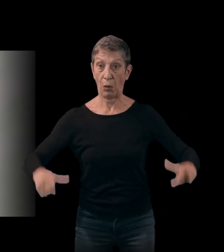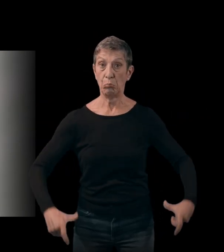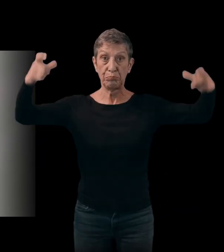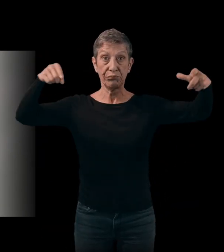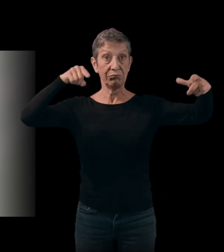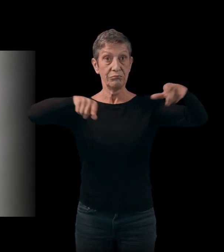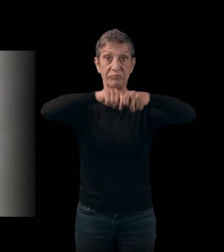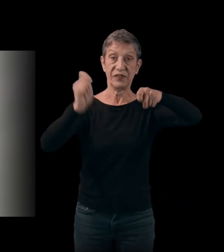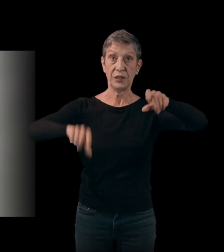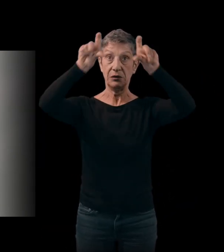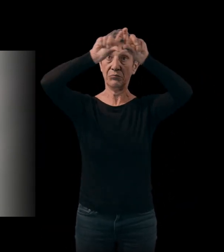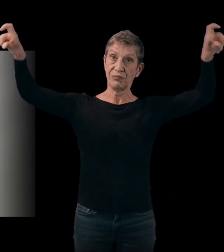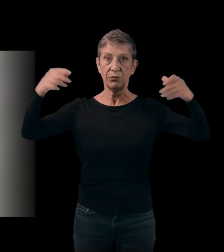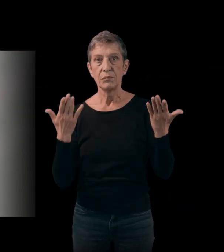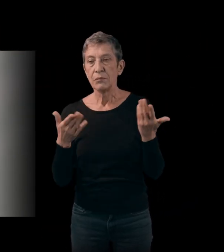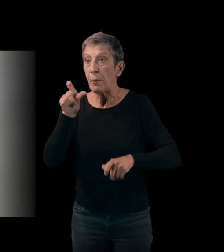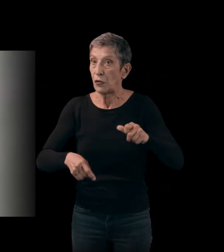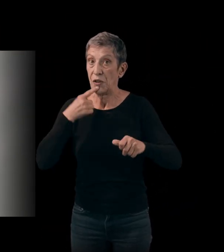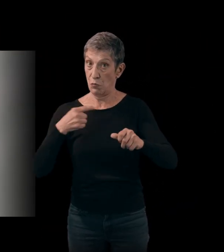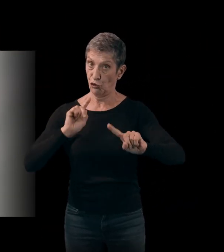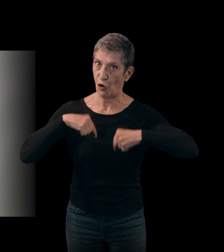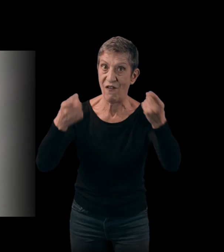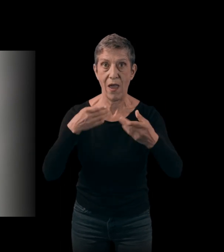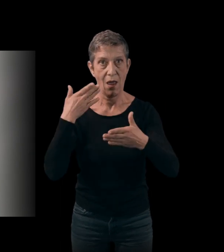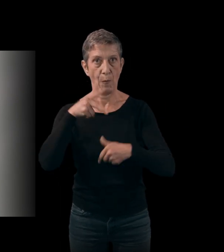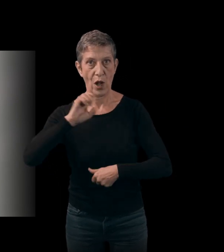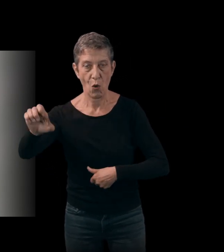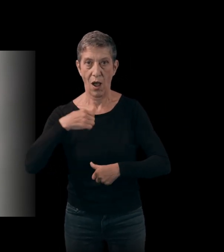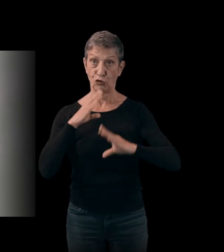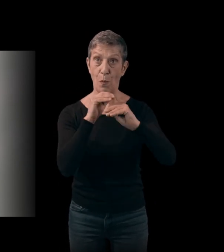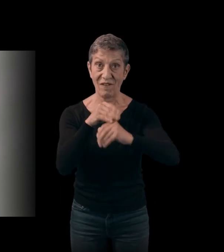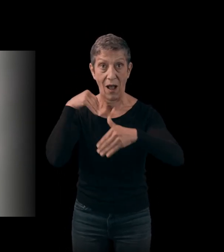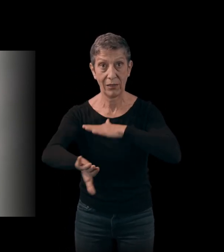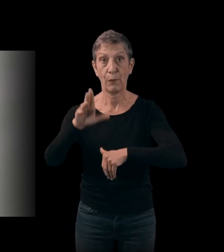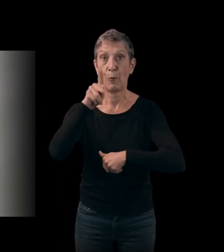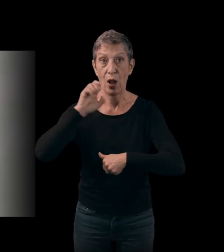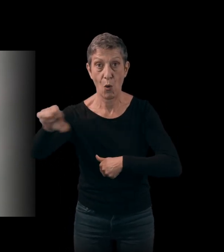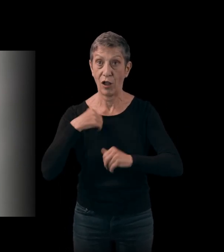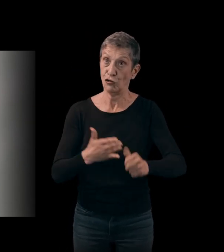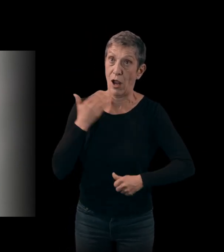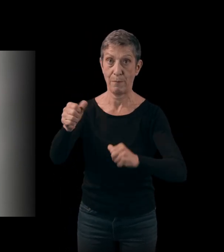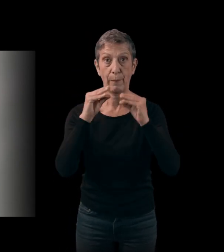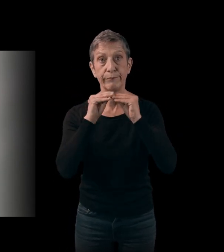Aller à Paul Éluard. Travailler à Paul Éluard. Bavarder à Paul Éluard. Aimer à Paul Éluard. Se battre à Paul Éluard.